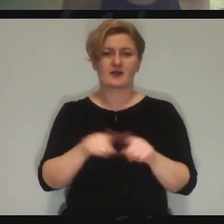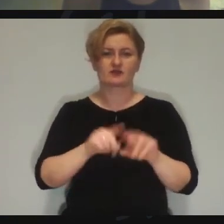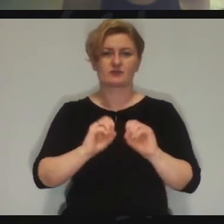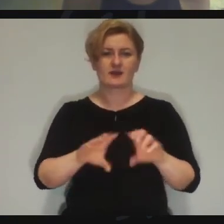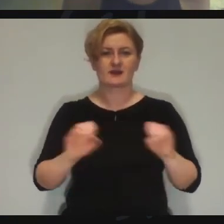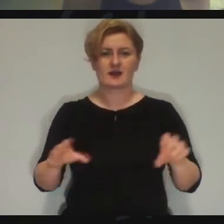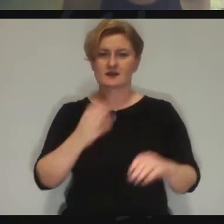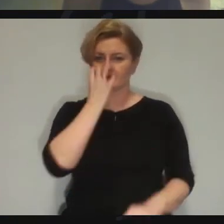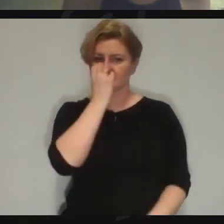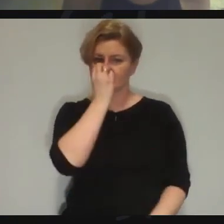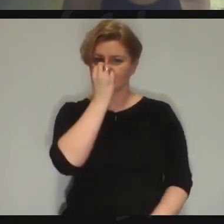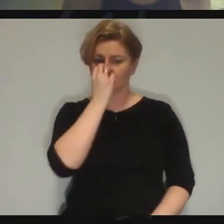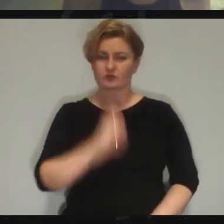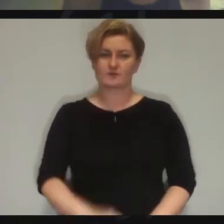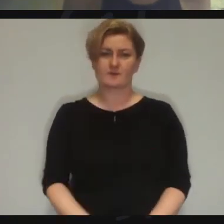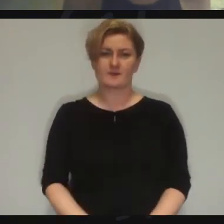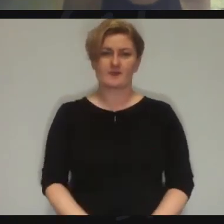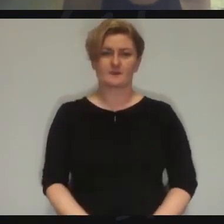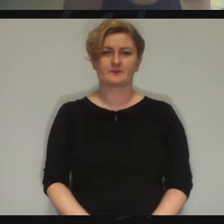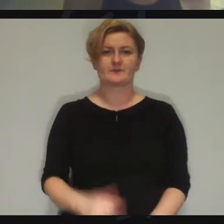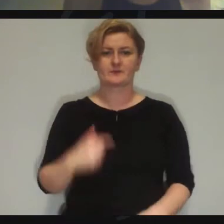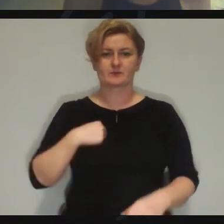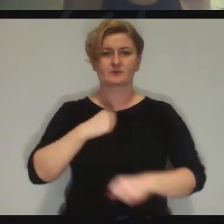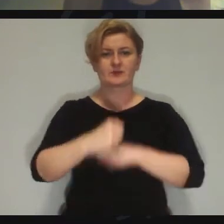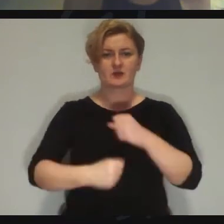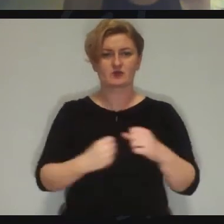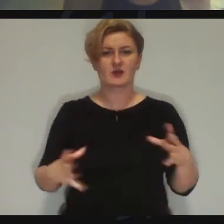którą wykorzystuję w pracy z młodymi ludźmi.